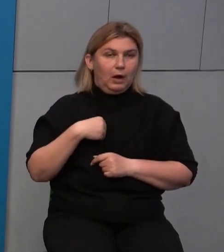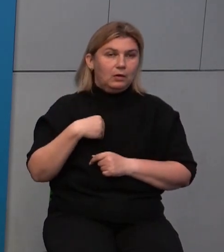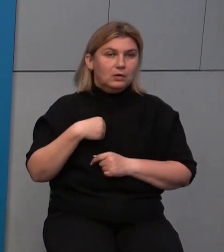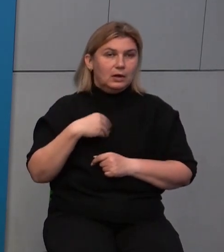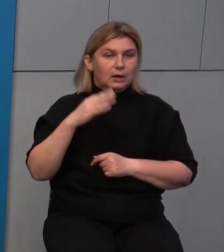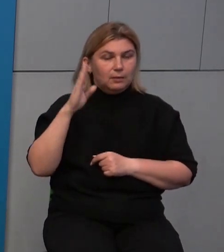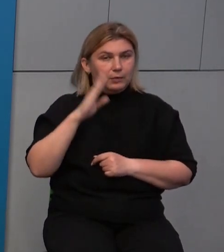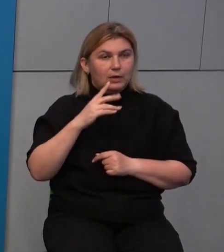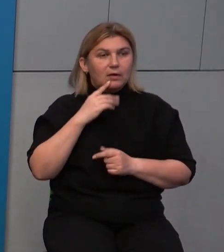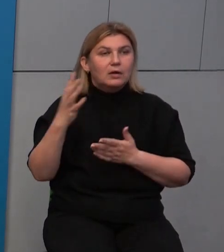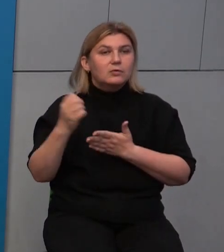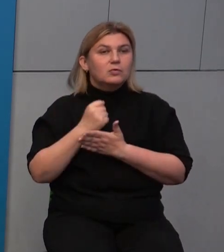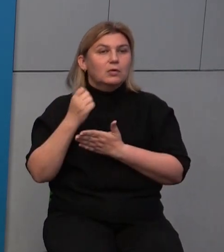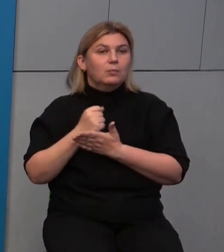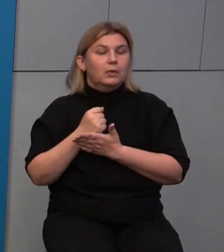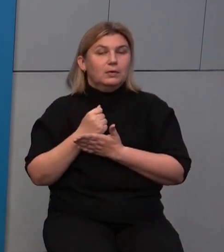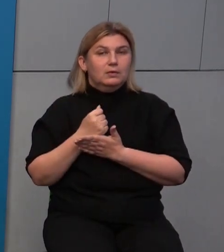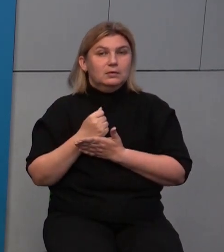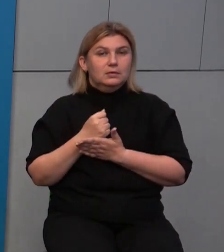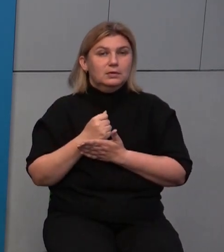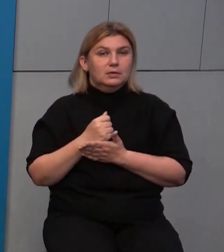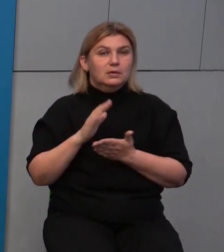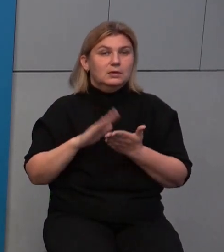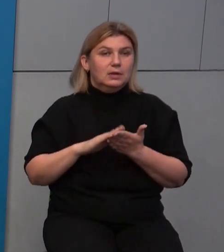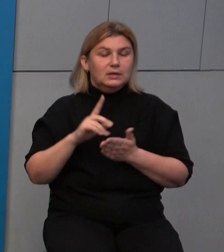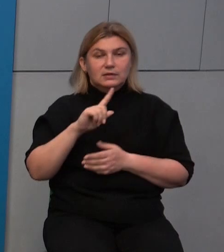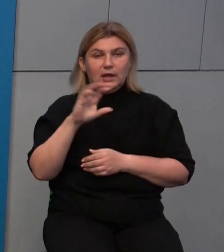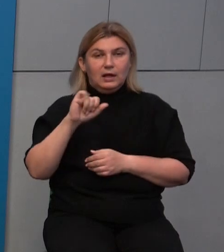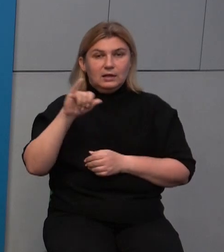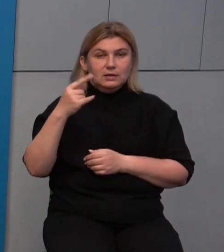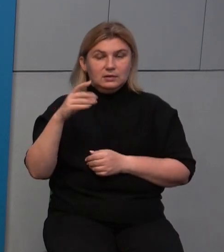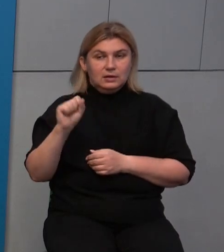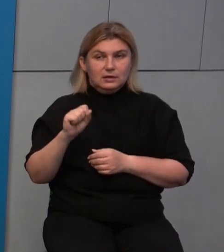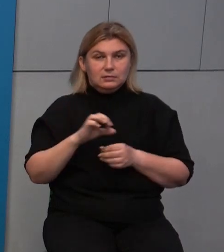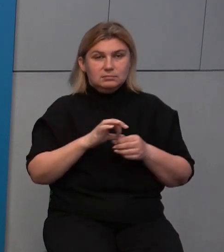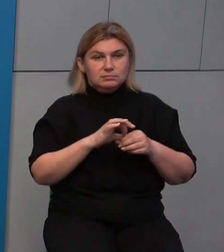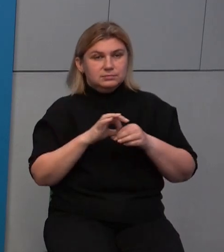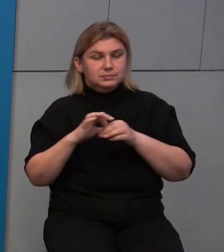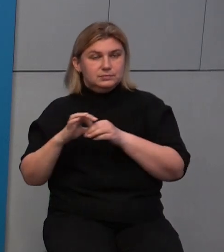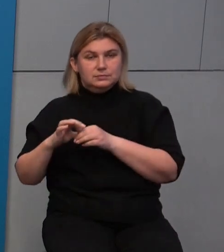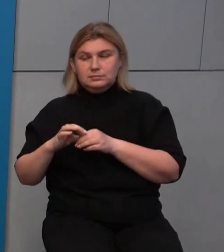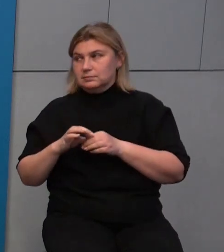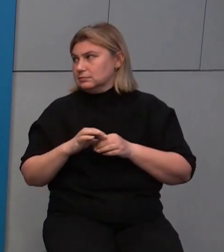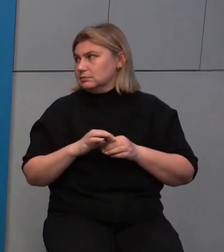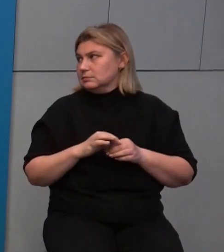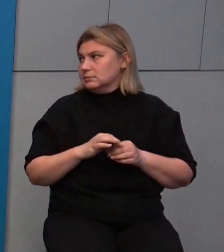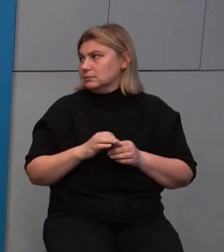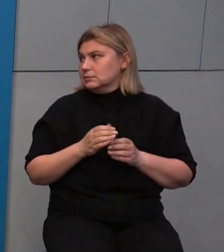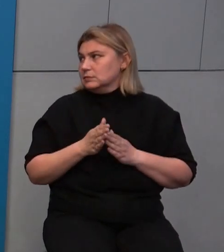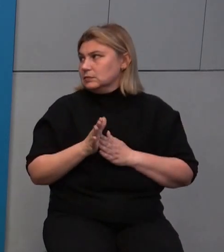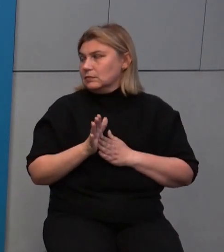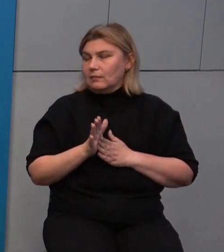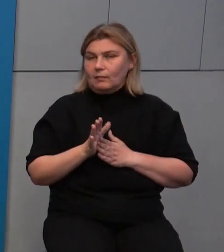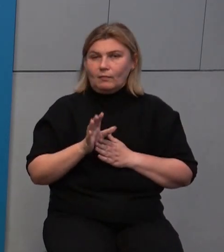zdobywca wielokrotnie nagrody Zajdla, zaczął, powiedzmy, być pozycjonowany bardziej jako pisarz